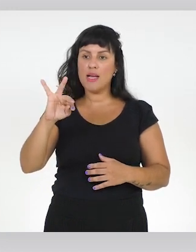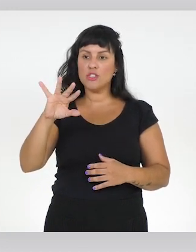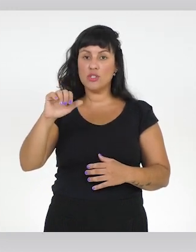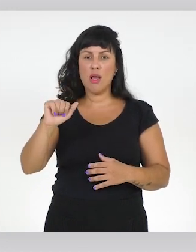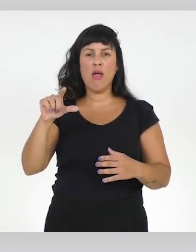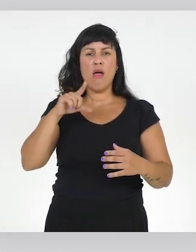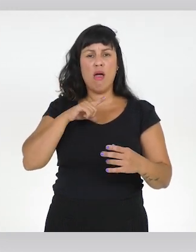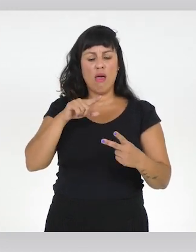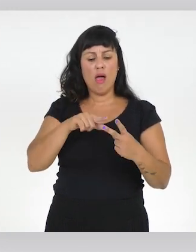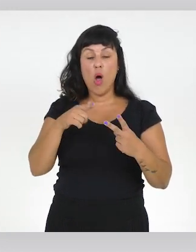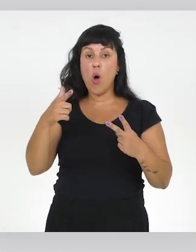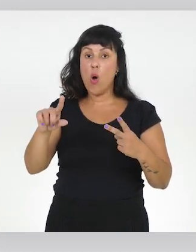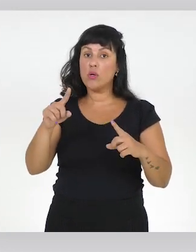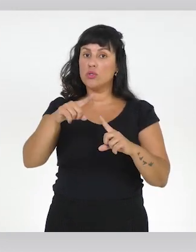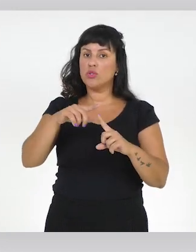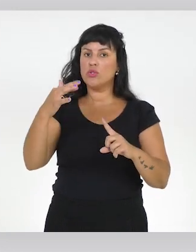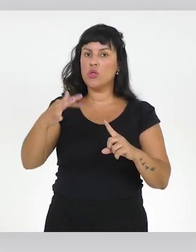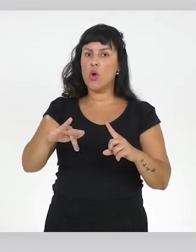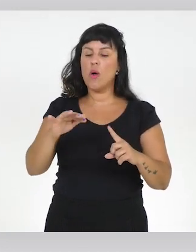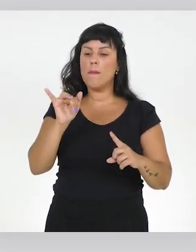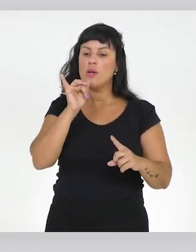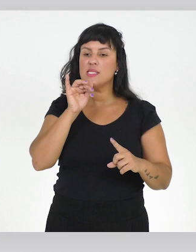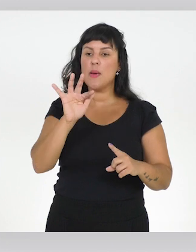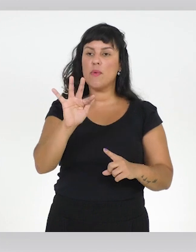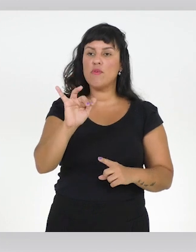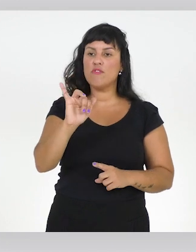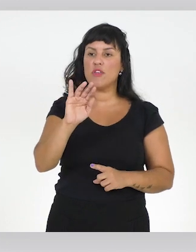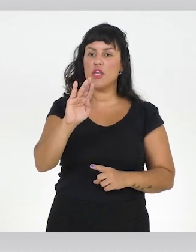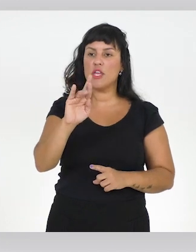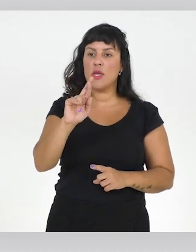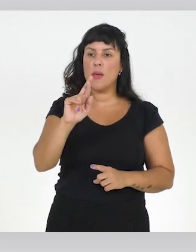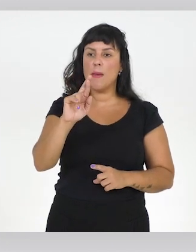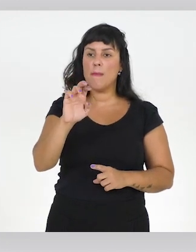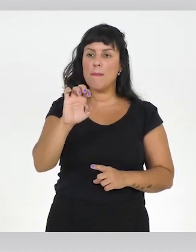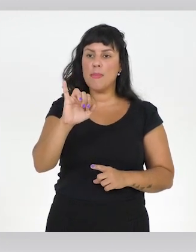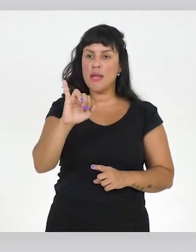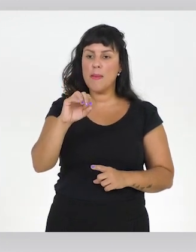outras formas de intervenção, porque outro mecanismo que ocasiona dor.